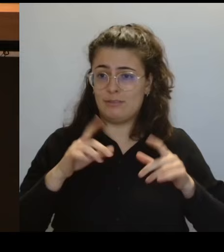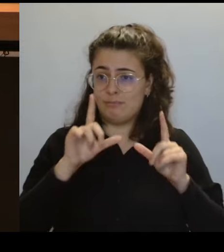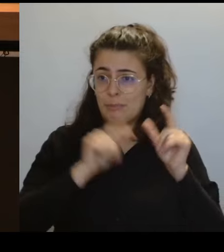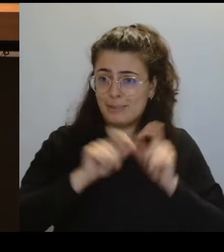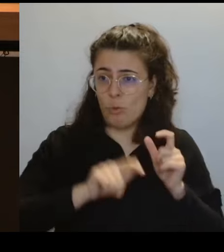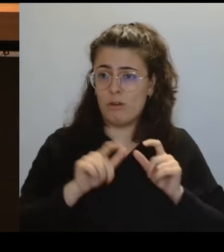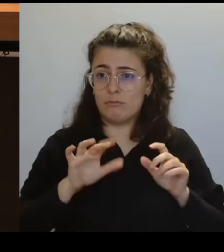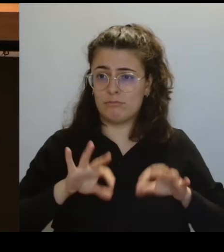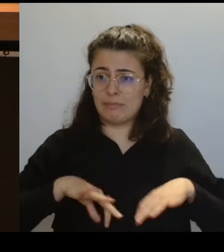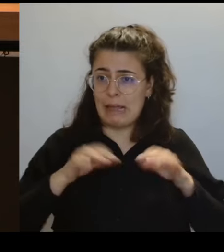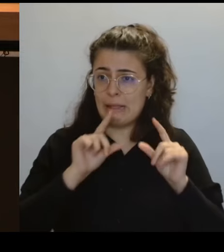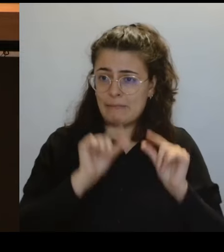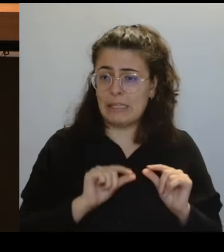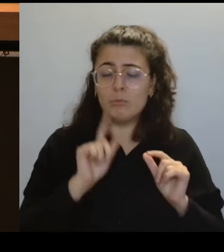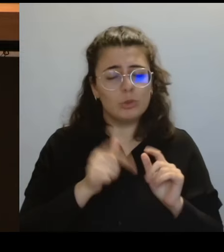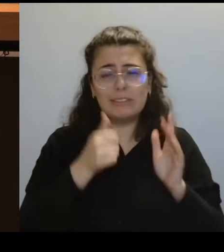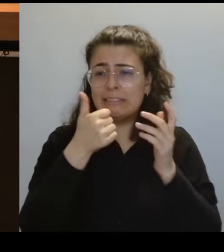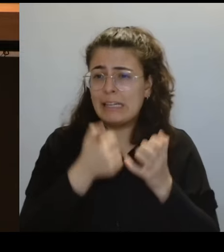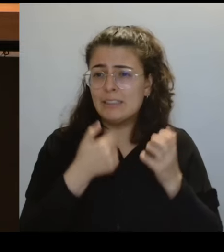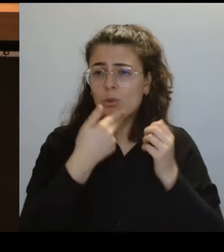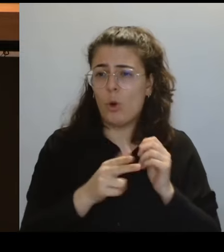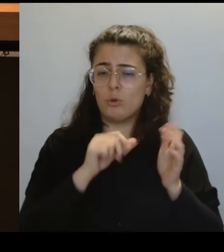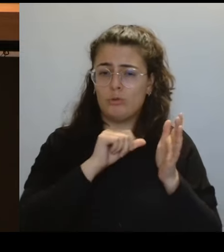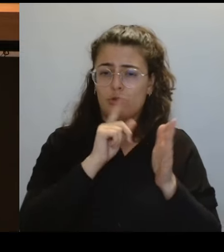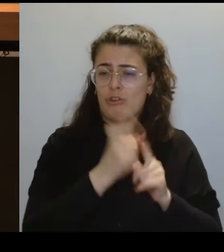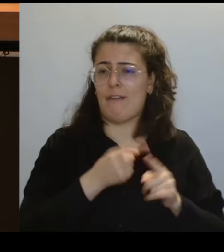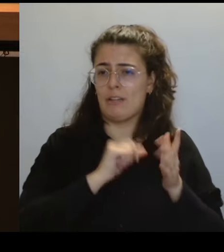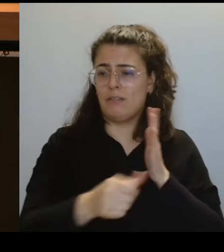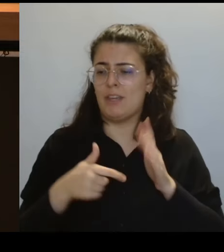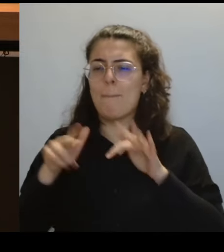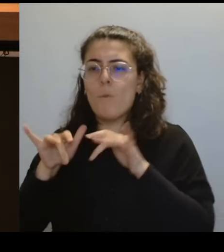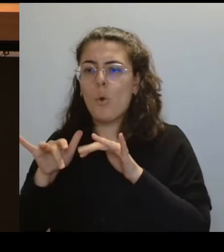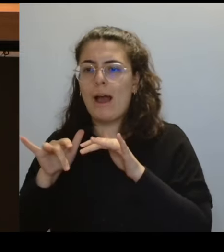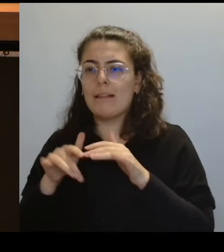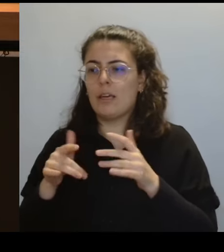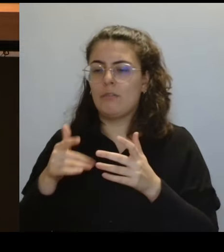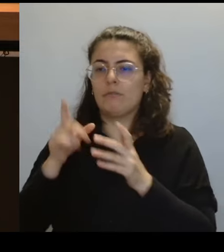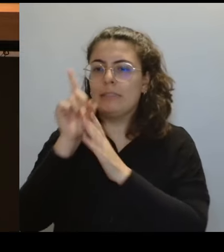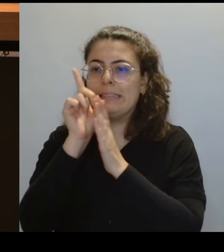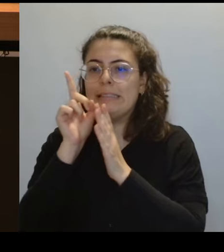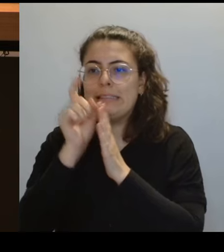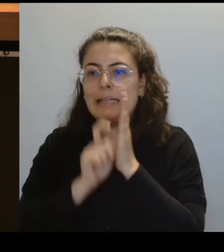in der Bürokratie, in den digitalen Abläufen oder sonst wo nicht funktioniert und sie die